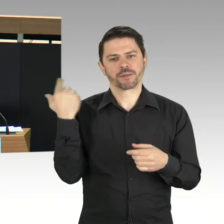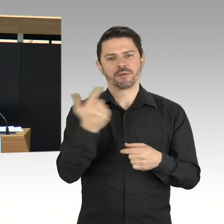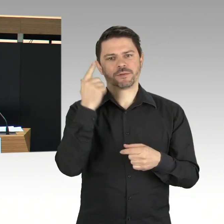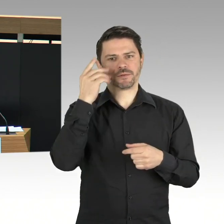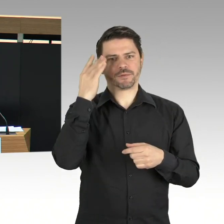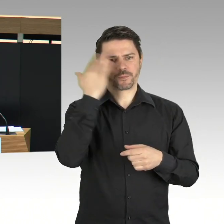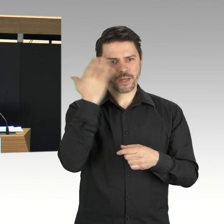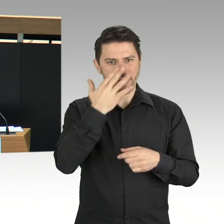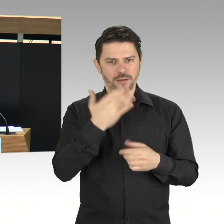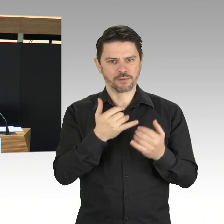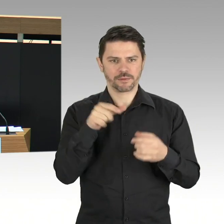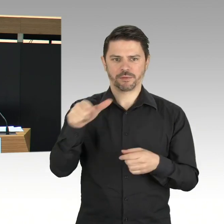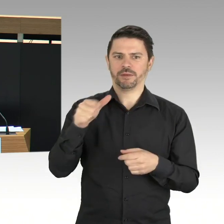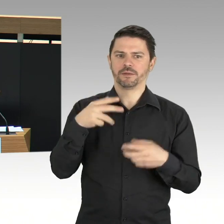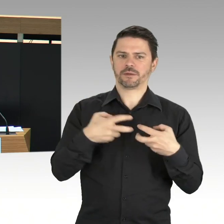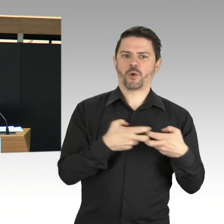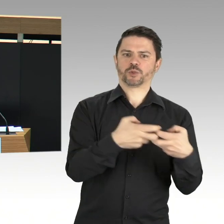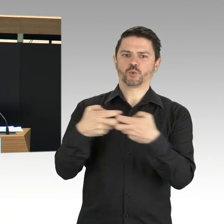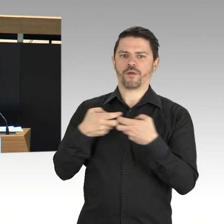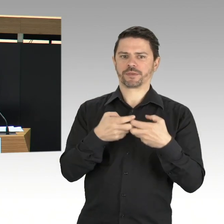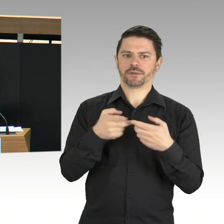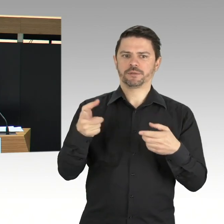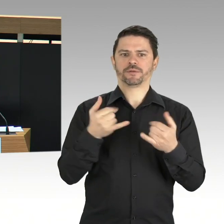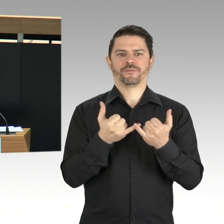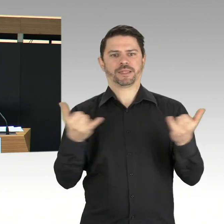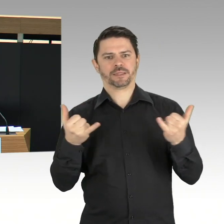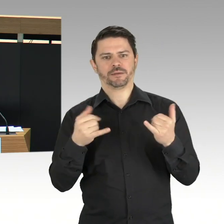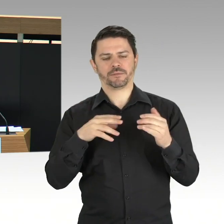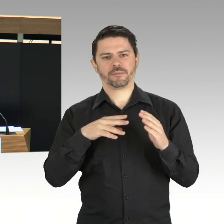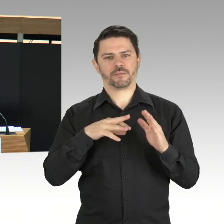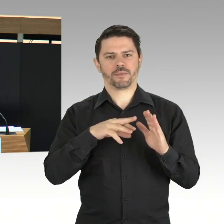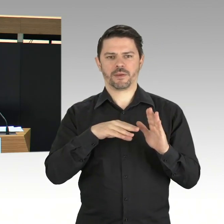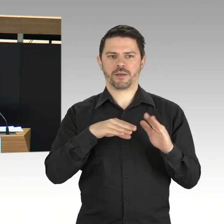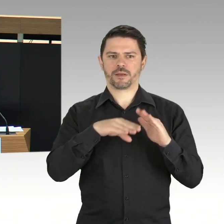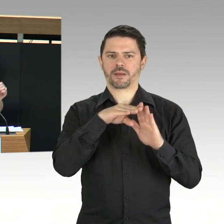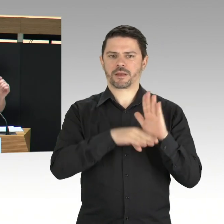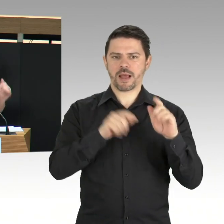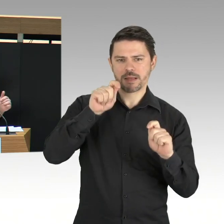und durch den gegebenen Handlungsdruck in den letzten Monaten war es in der Kürze der Zeit einfach nicht möglich,